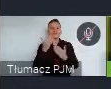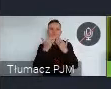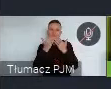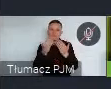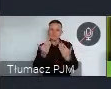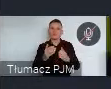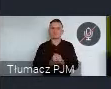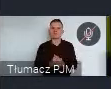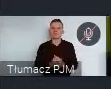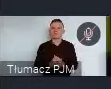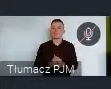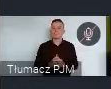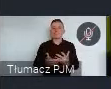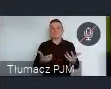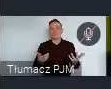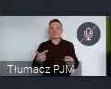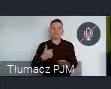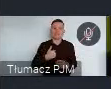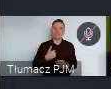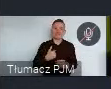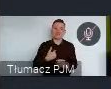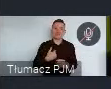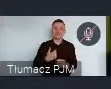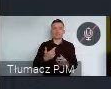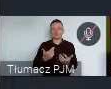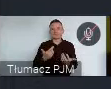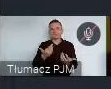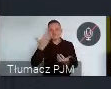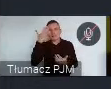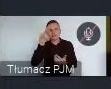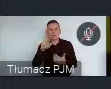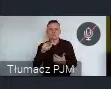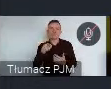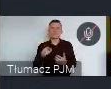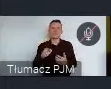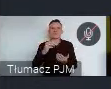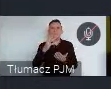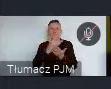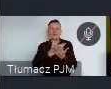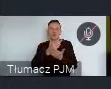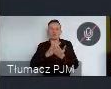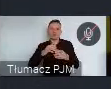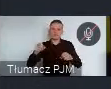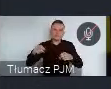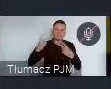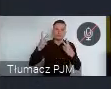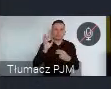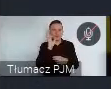Nie znam zbyt dobrze tego narzędzia, więc rozumiem, że słychać, widać